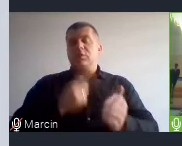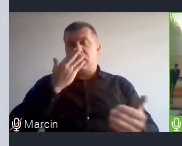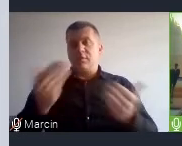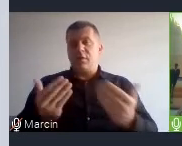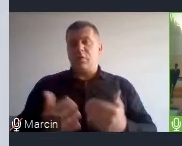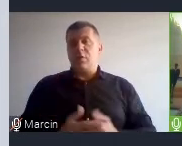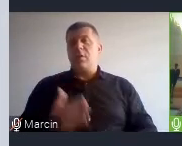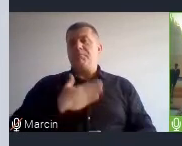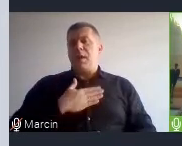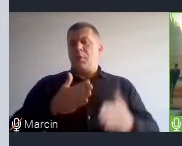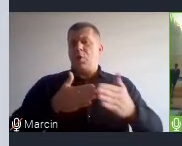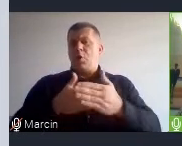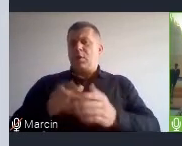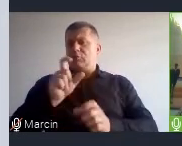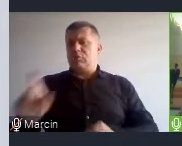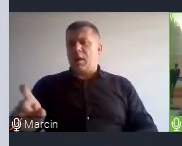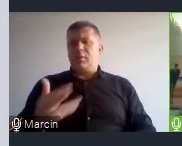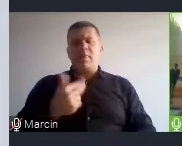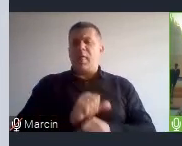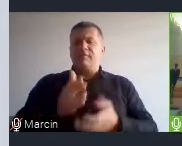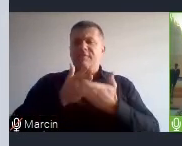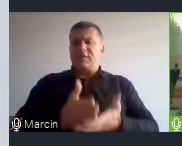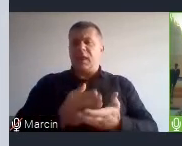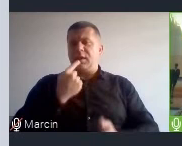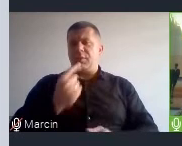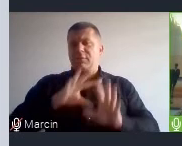Mając tak ograniczony czas nie jestem Państwu w stanie powiedzieć o wszystkich procedurach,